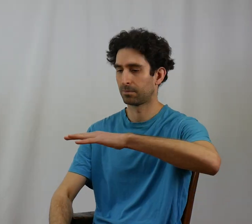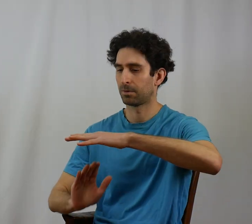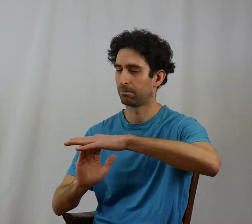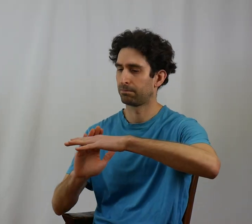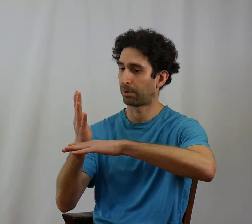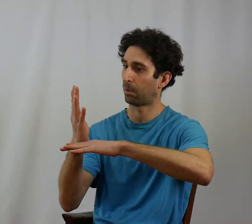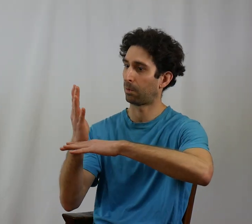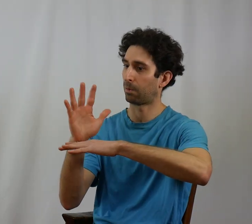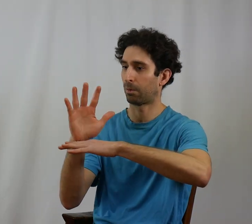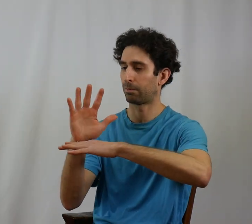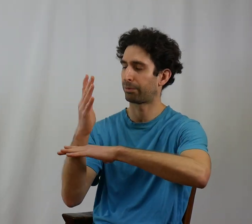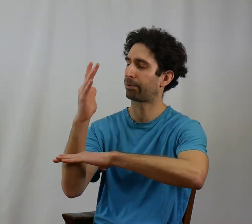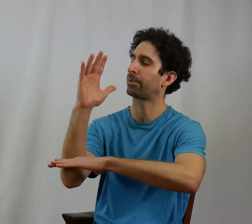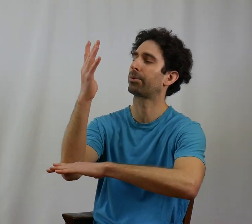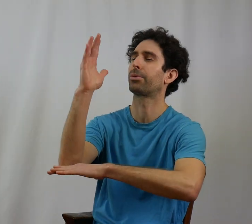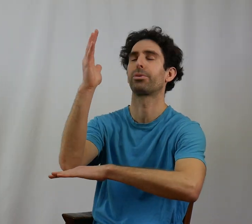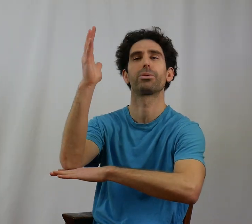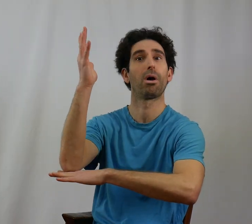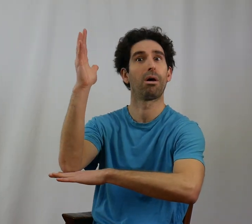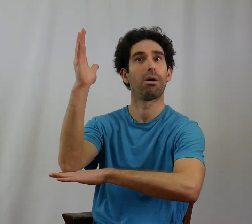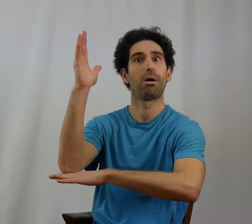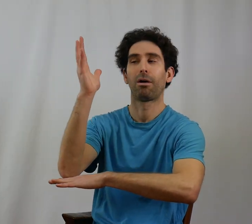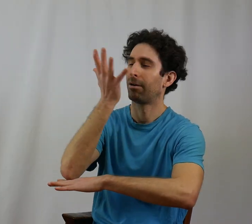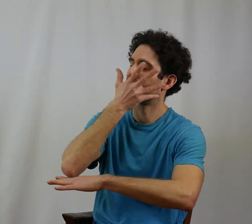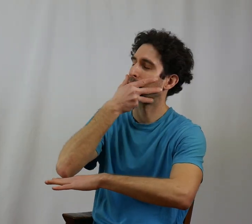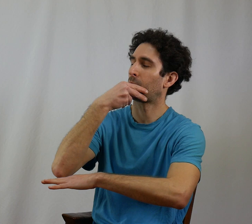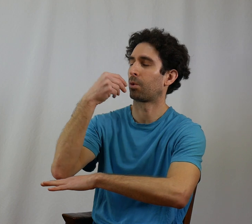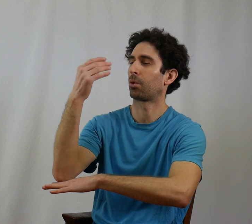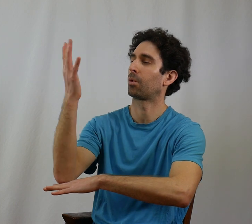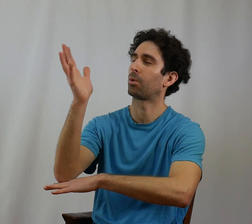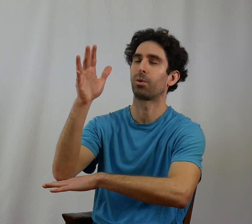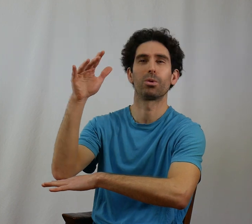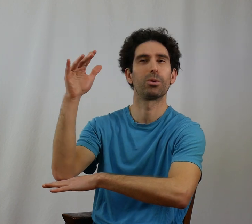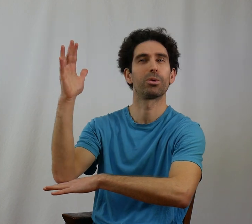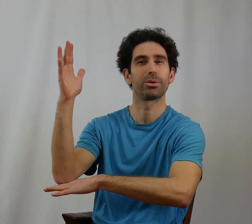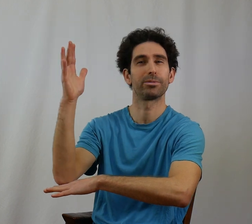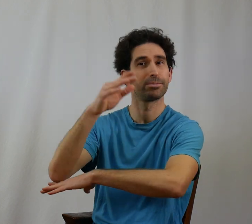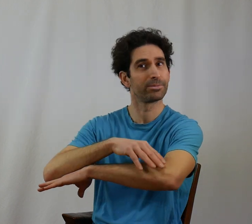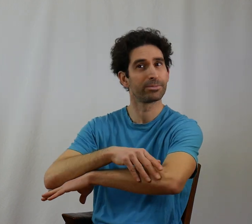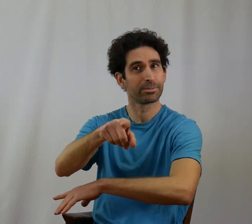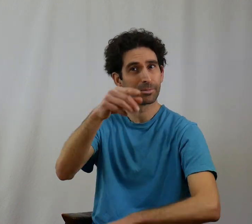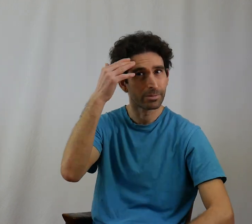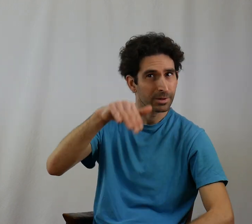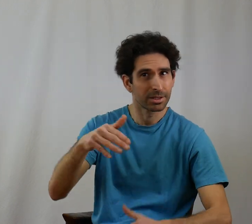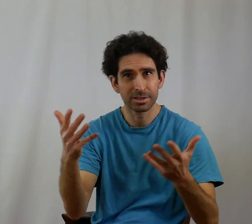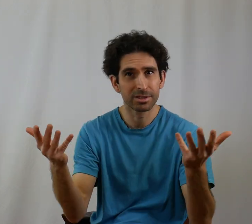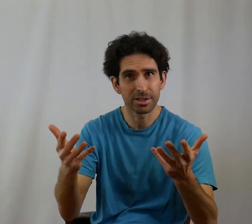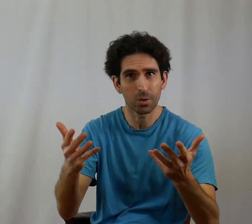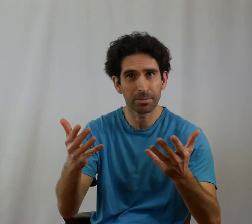*Main sort du sol et devient un bel arbre* Tu sais quoi ?